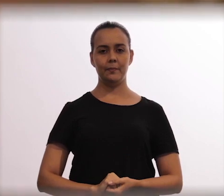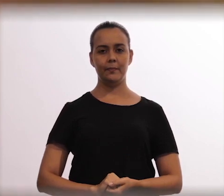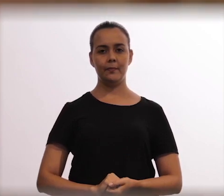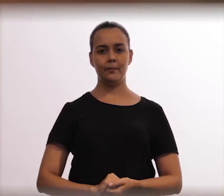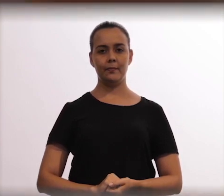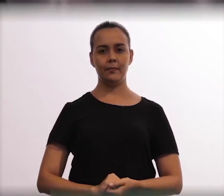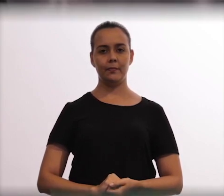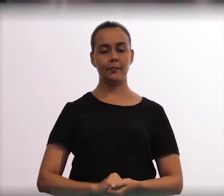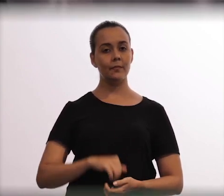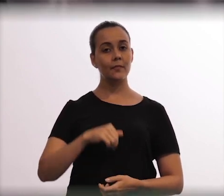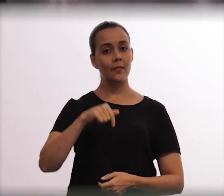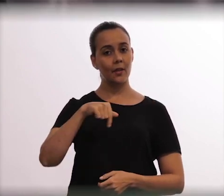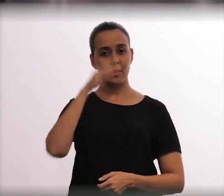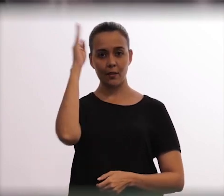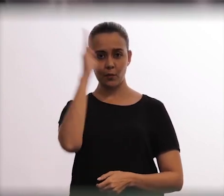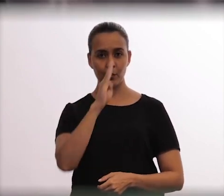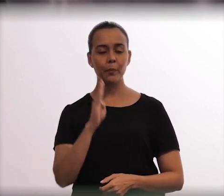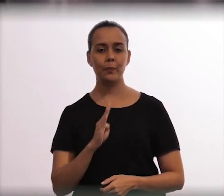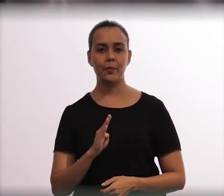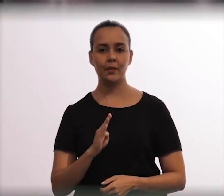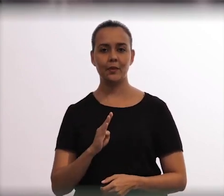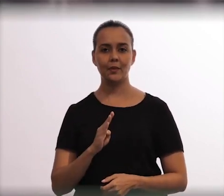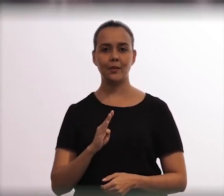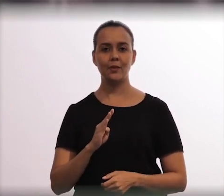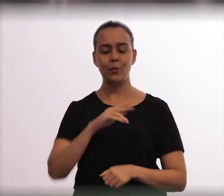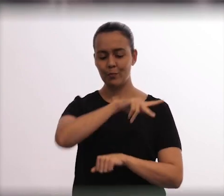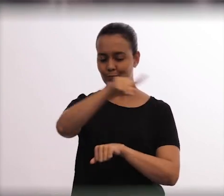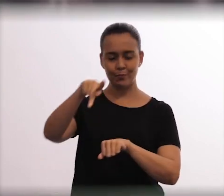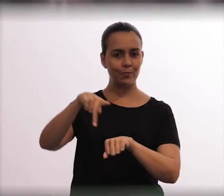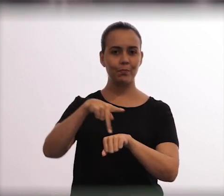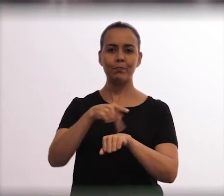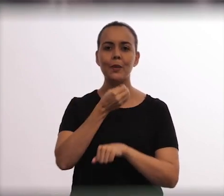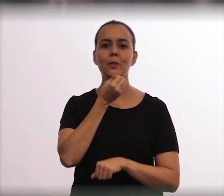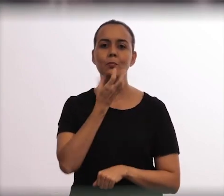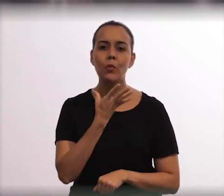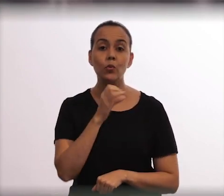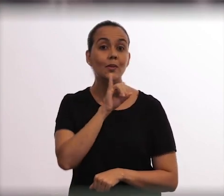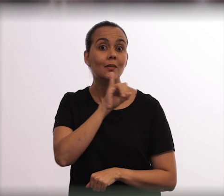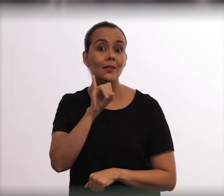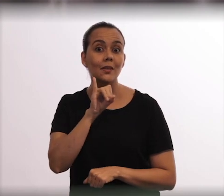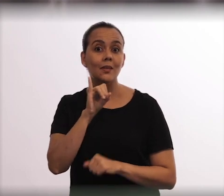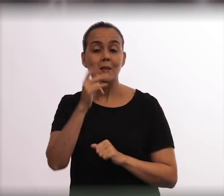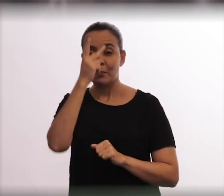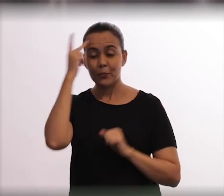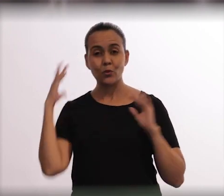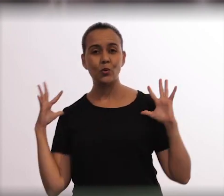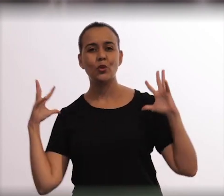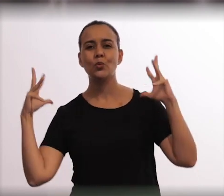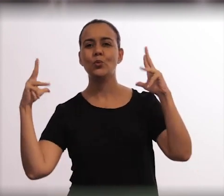O Brasil vai ser uma grande nação se a gente, cada um de nós, nós todos juntos, formos capazes de construir